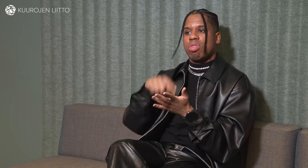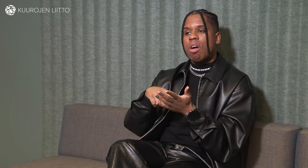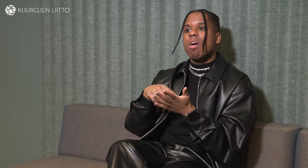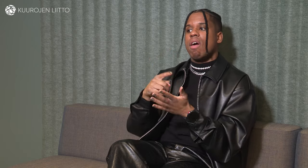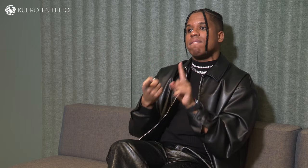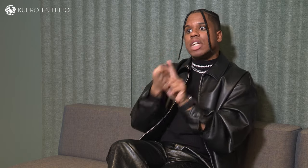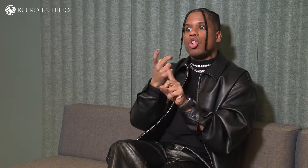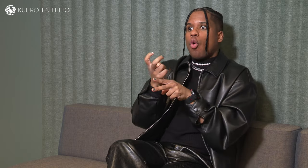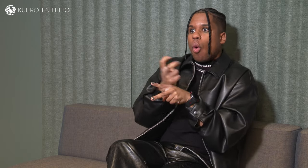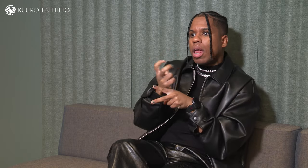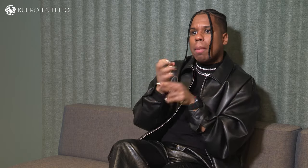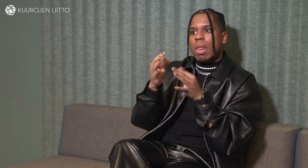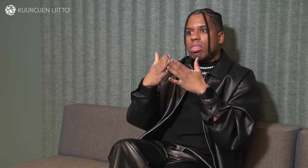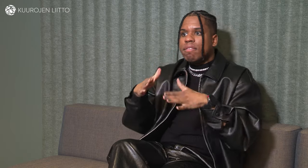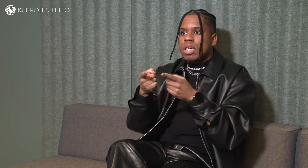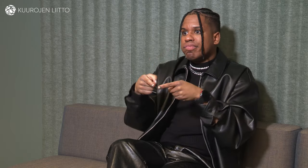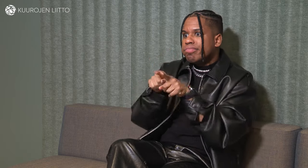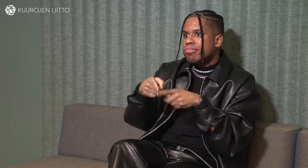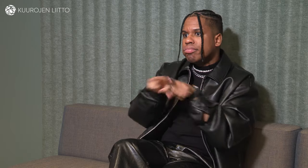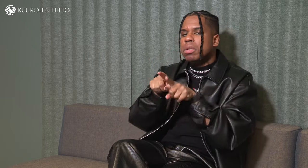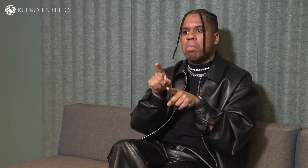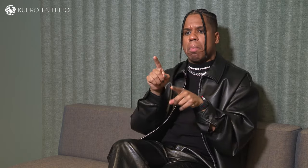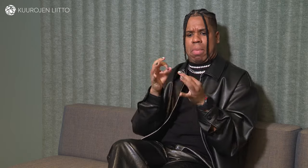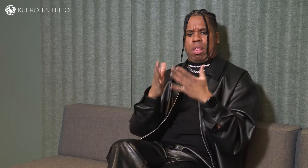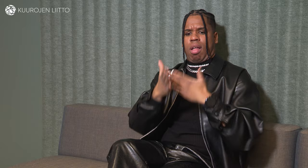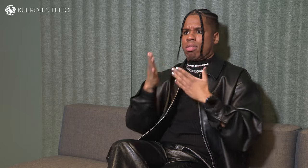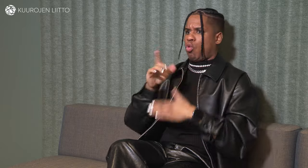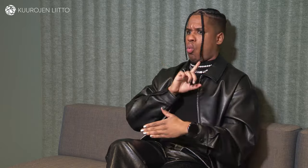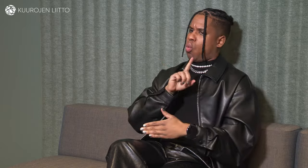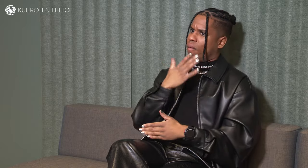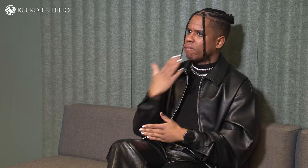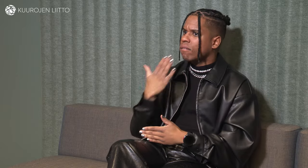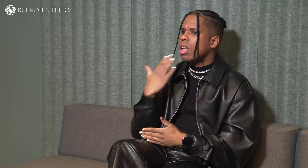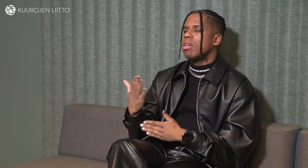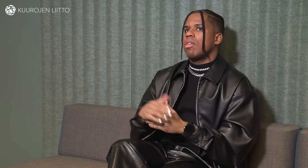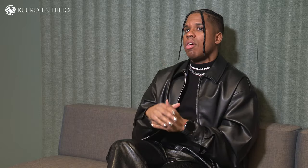eli testasimme sitä, millä tavoin homman voi toteuttaa - ja millaiset ratkaisut toimivat.